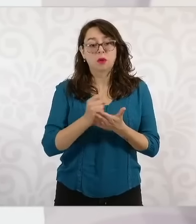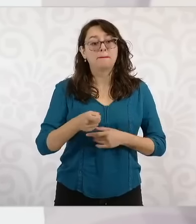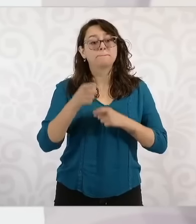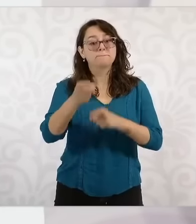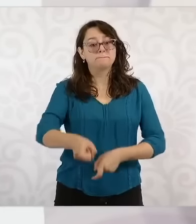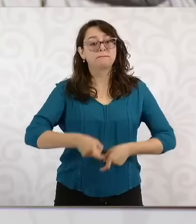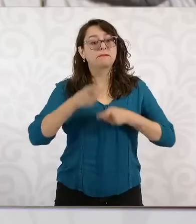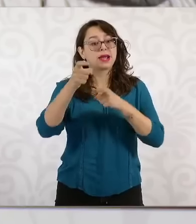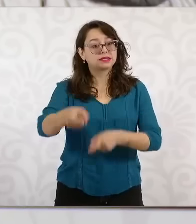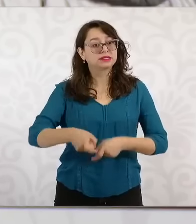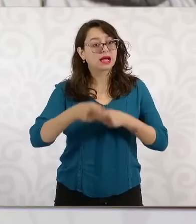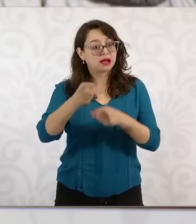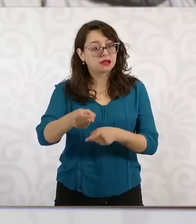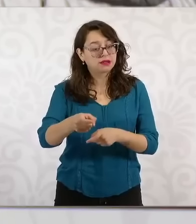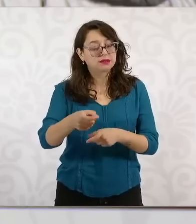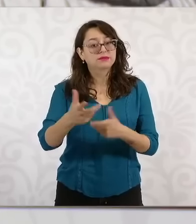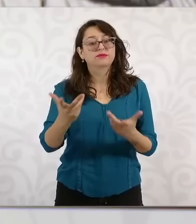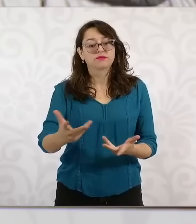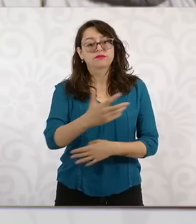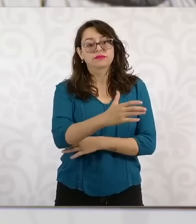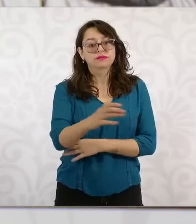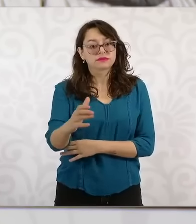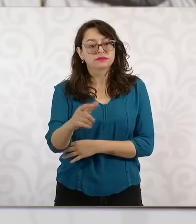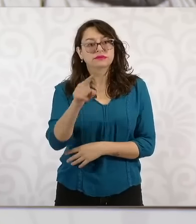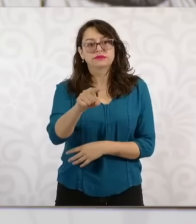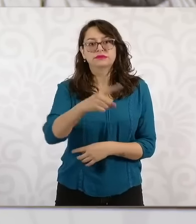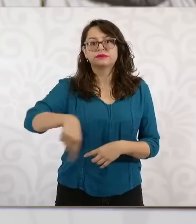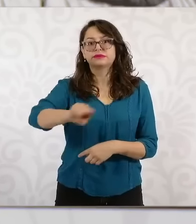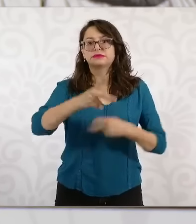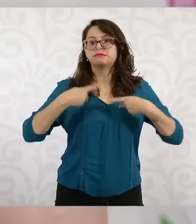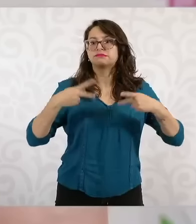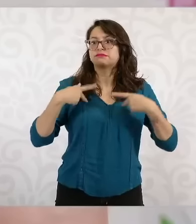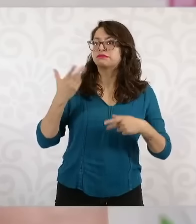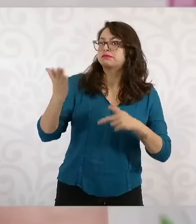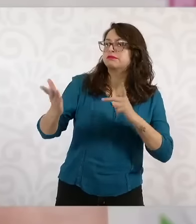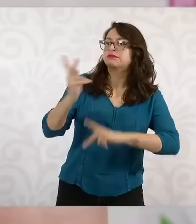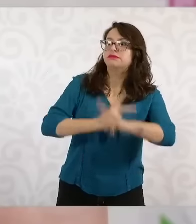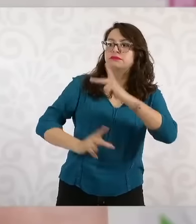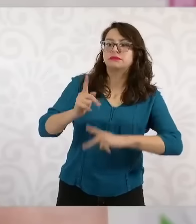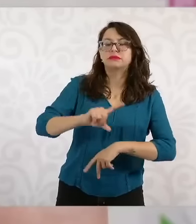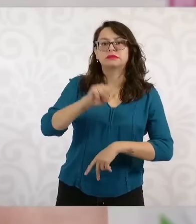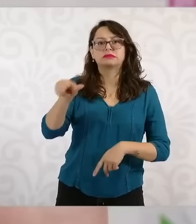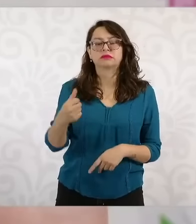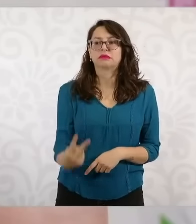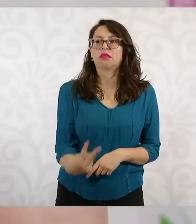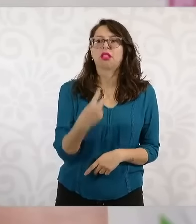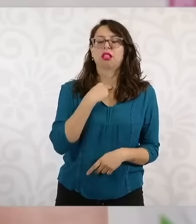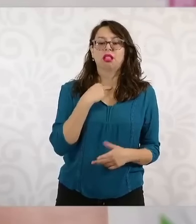Me pasó que en el recorrido por el país, ya ven que muchas personas se acercan y empecé a